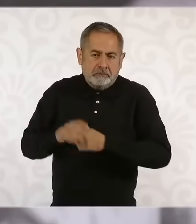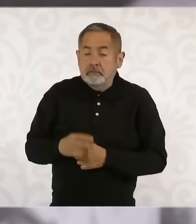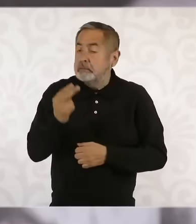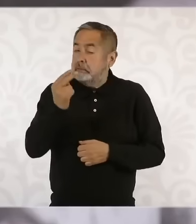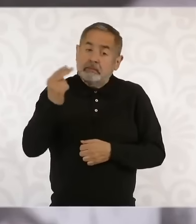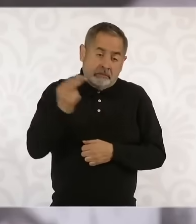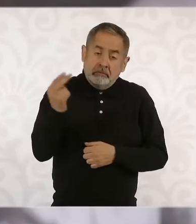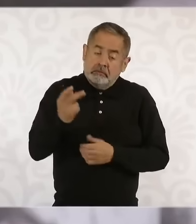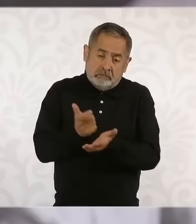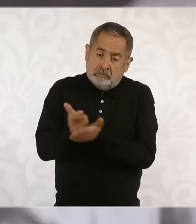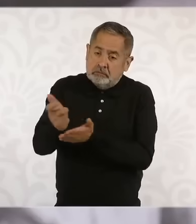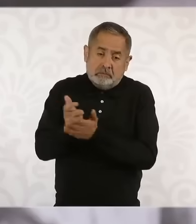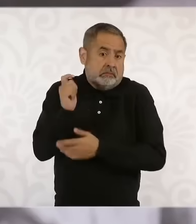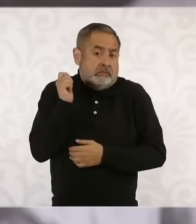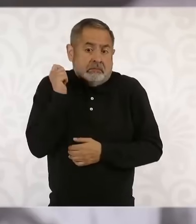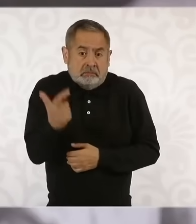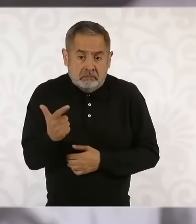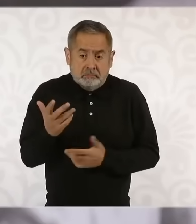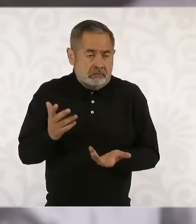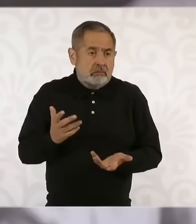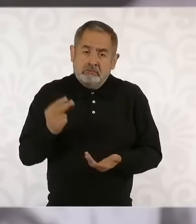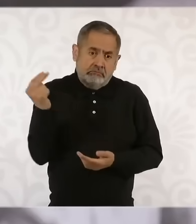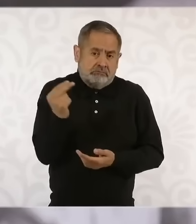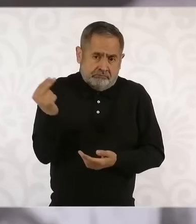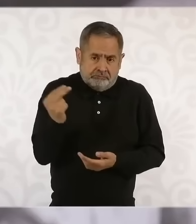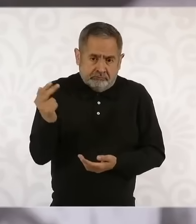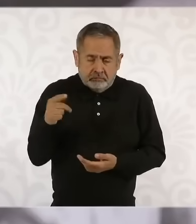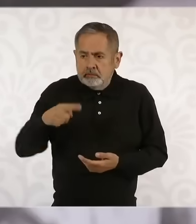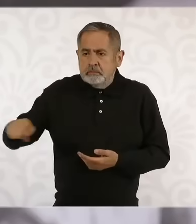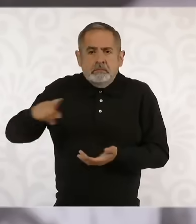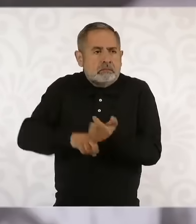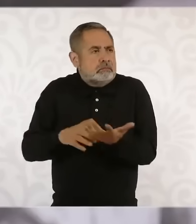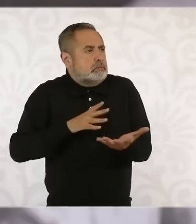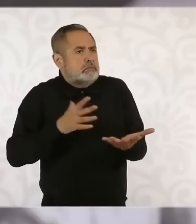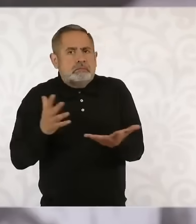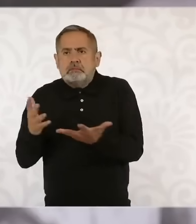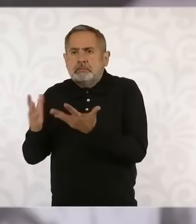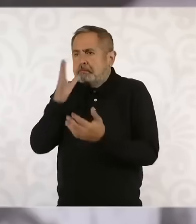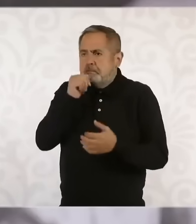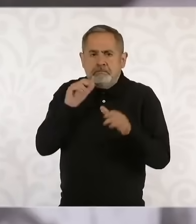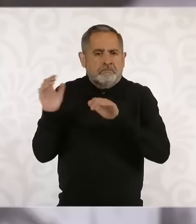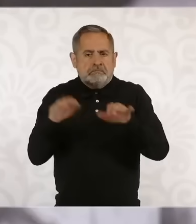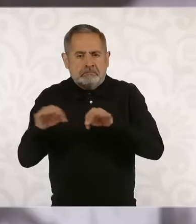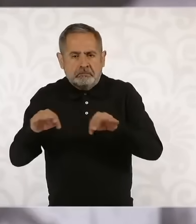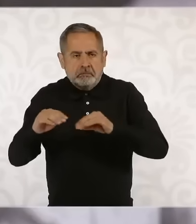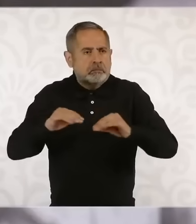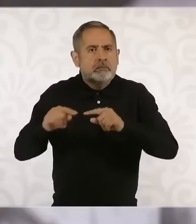ingreso básico porque son quienes viven en mayor desventaja de movilidad, de acceso al trabajo,